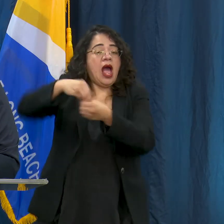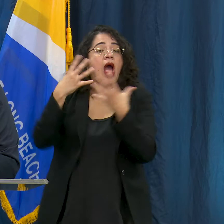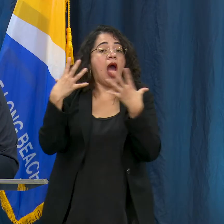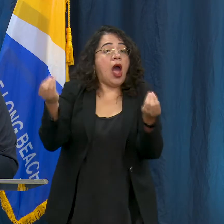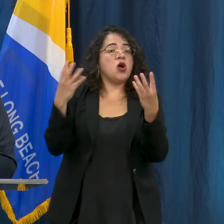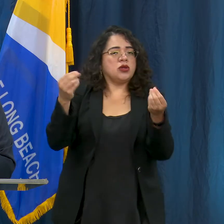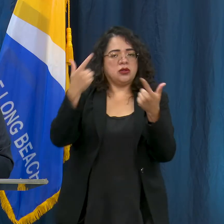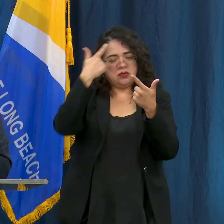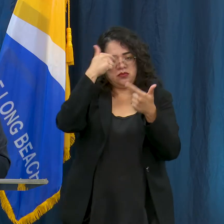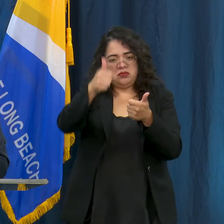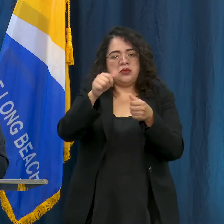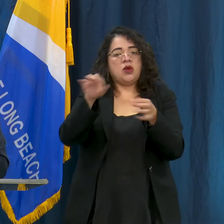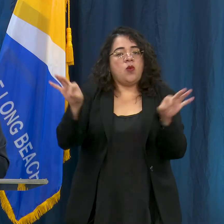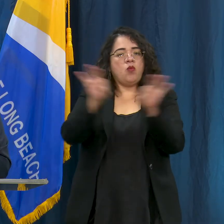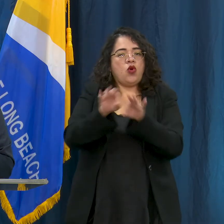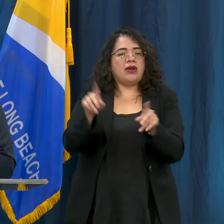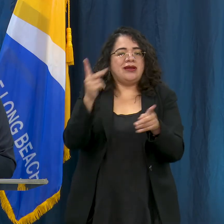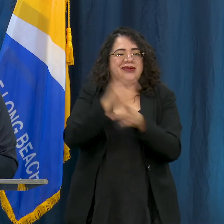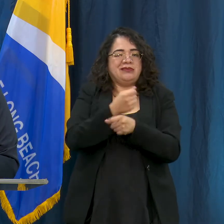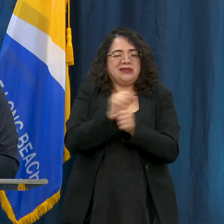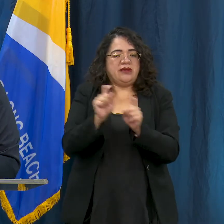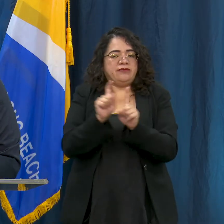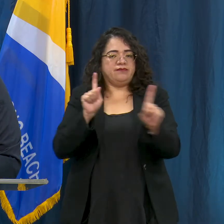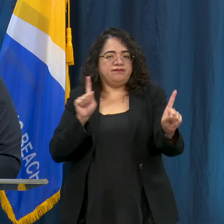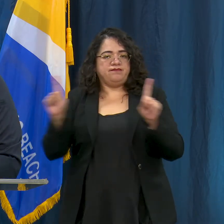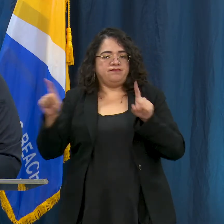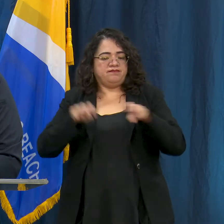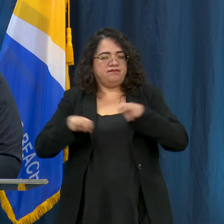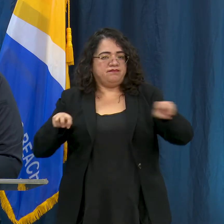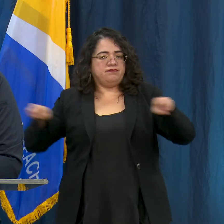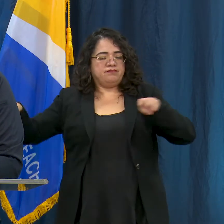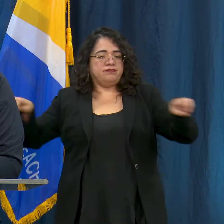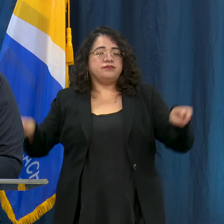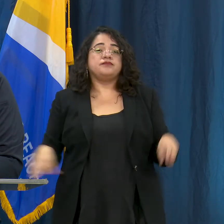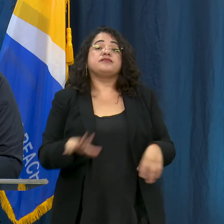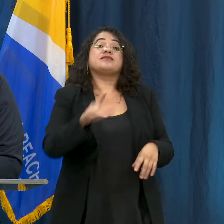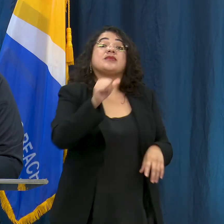personas ameno omena 'he's además que los bears y OU Degas tambien solo pueden